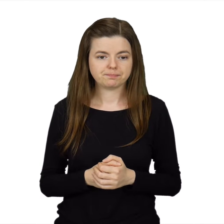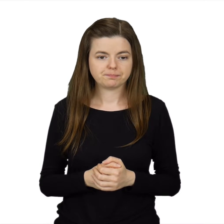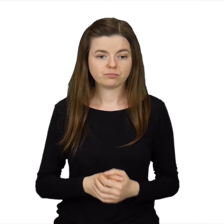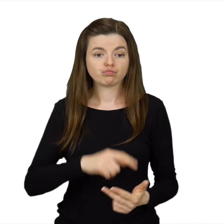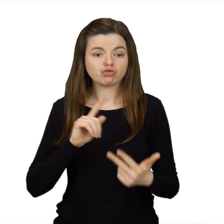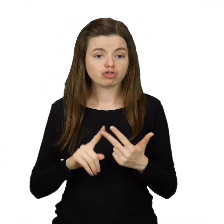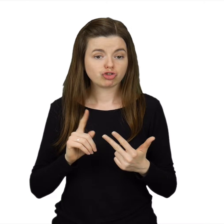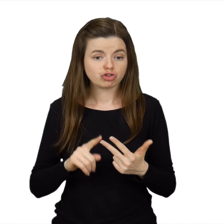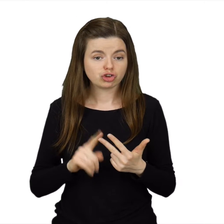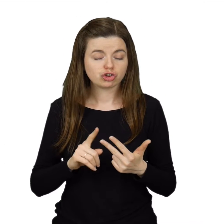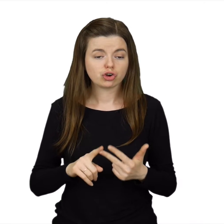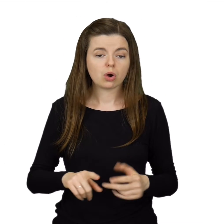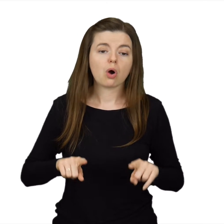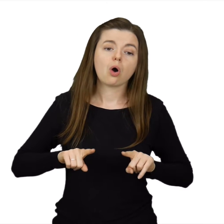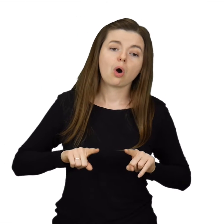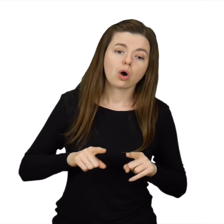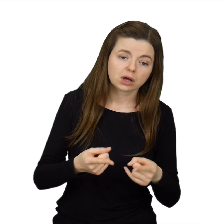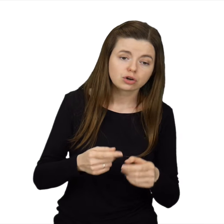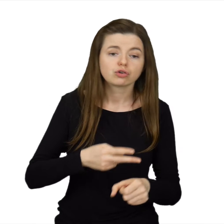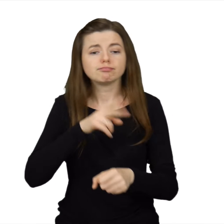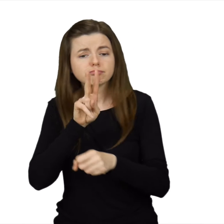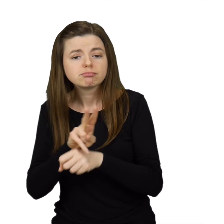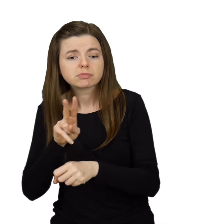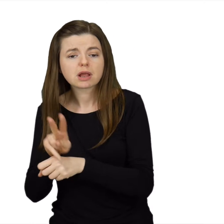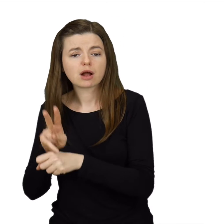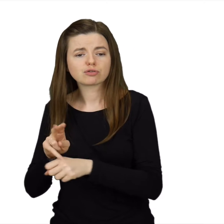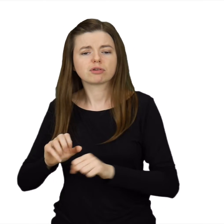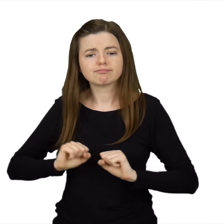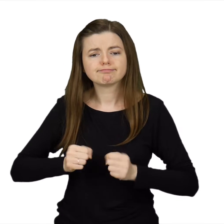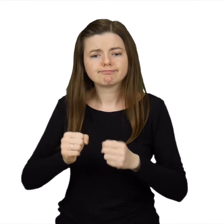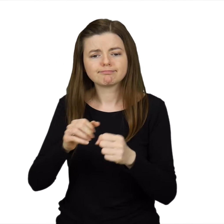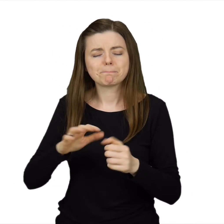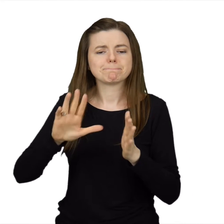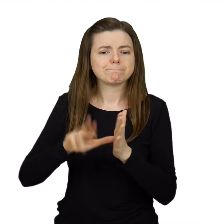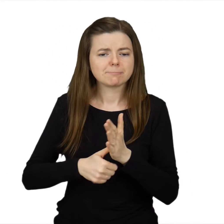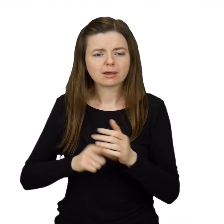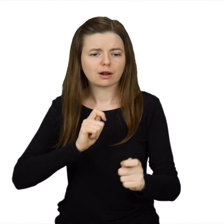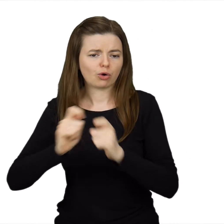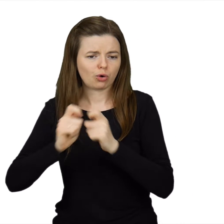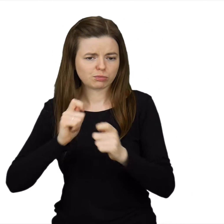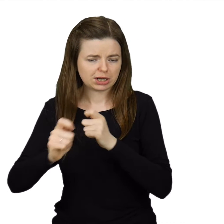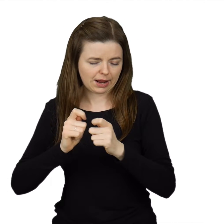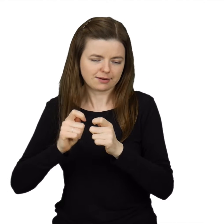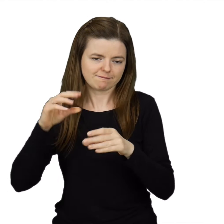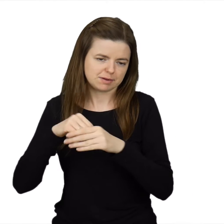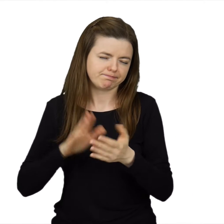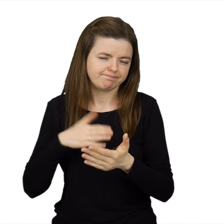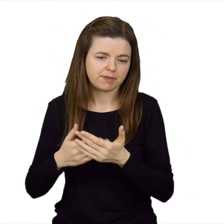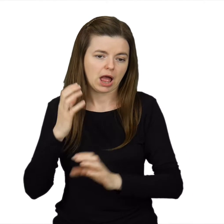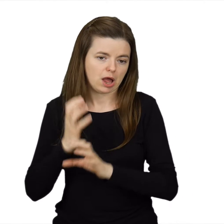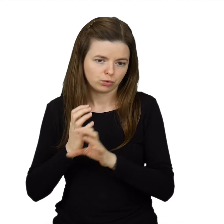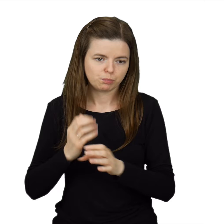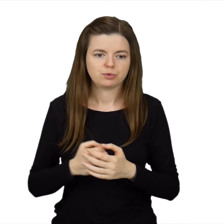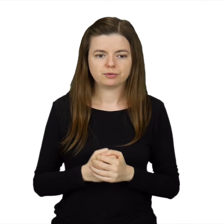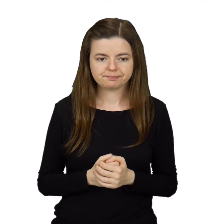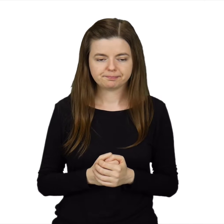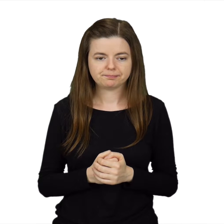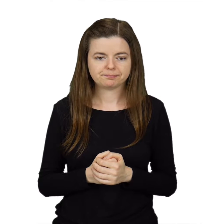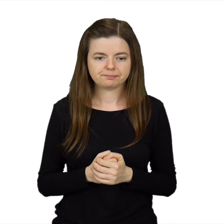organizowanie i nadzór nad funkcjonowaniem miejskiej komunikacji zbiorowej,